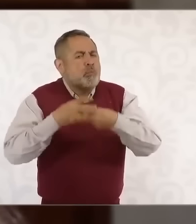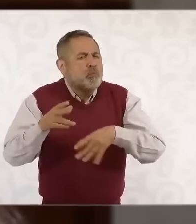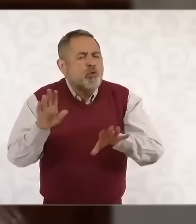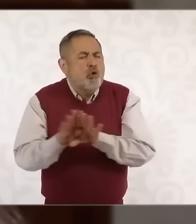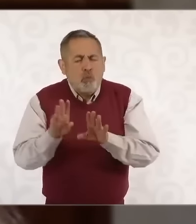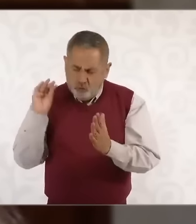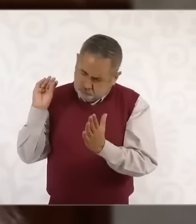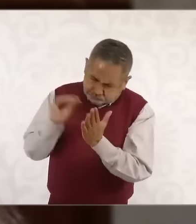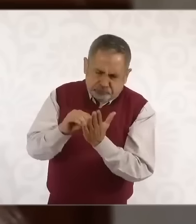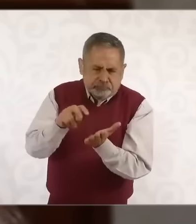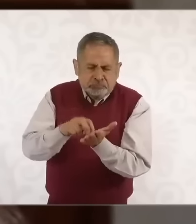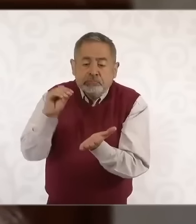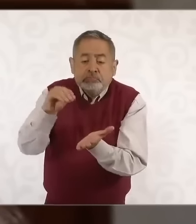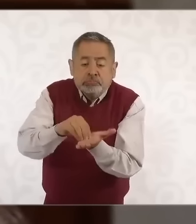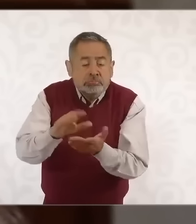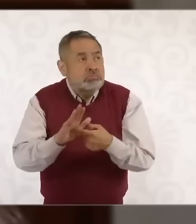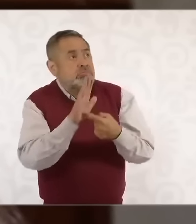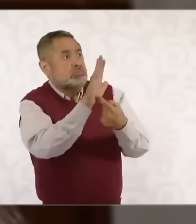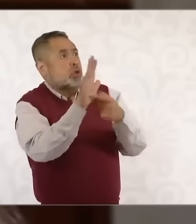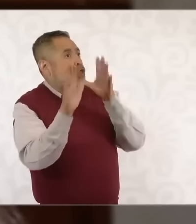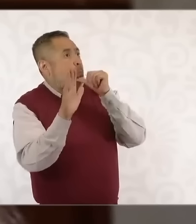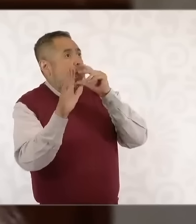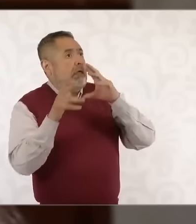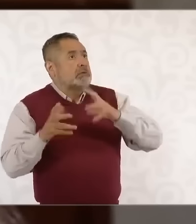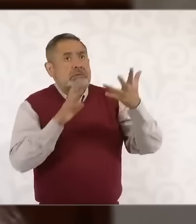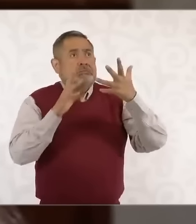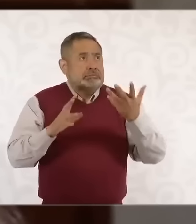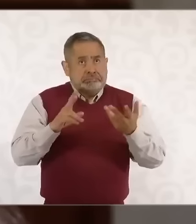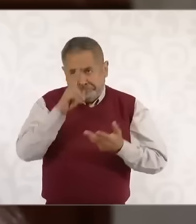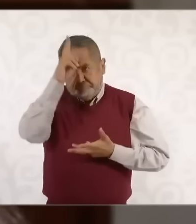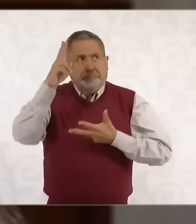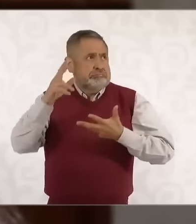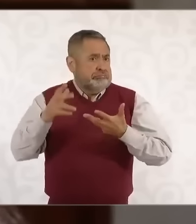Y que también hemos visto que Estados Unidos ha utilizado estos paneles para el tema energético